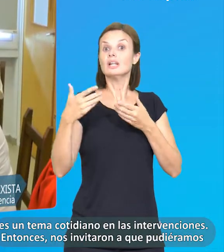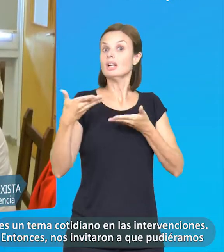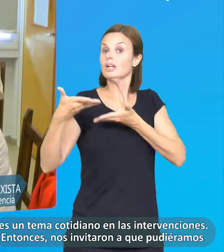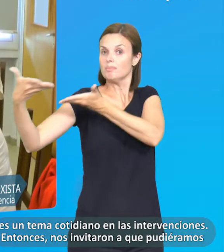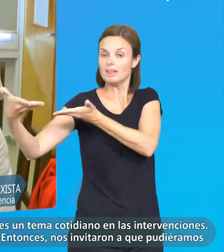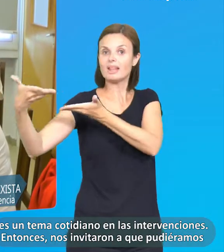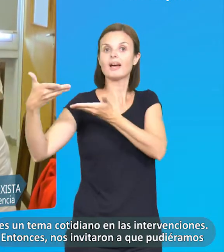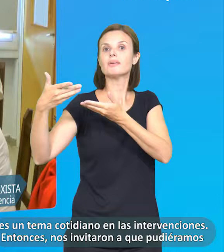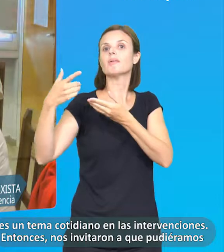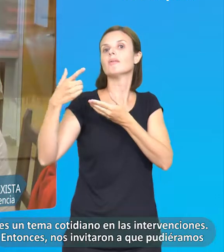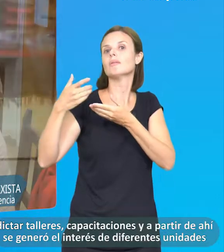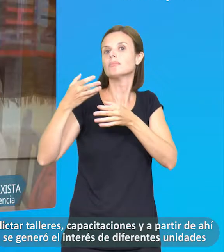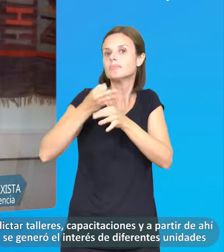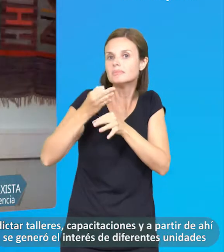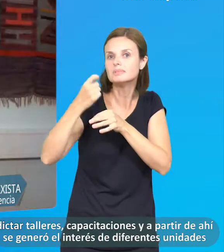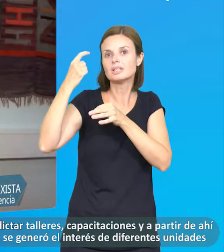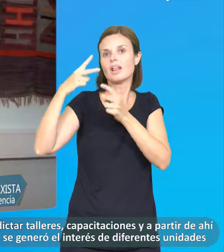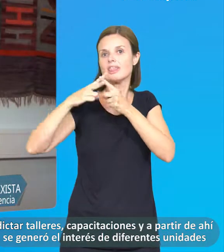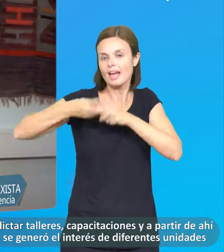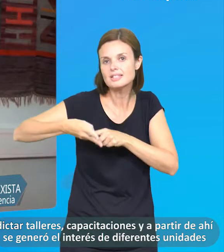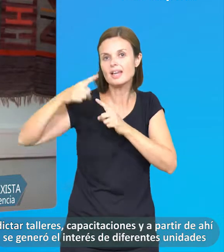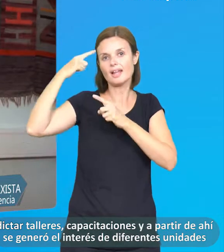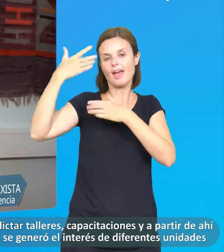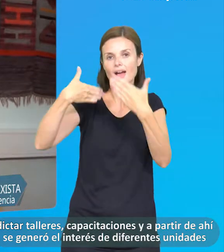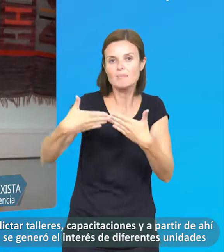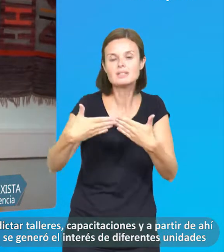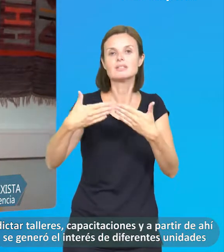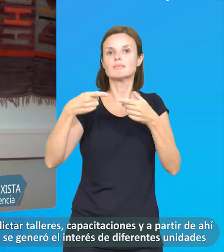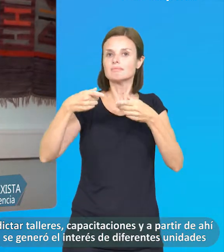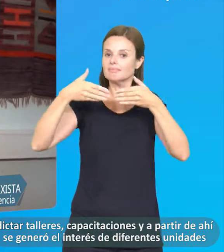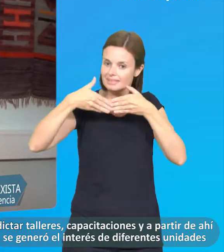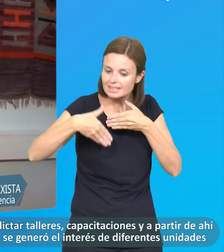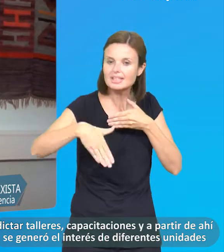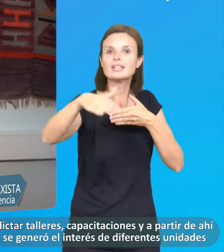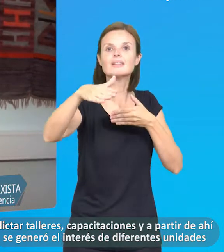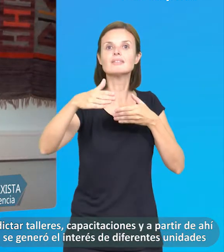a que pudiéramos dictar talleres, capacitaciones y a partir de ahí se generó el interés